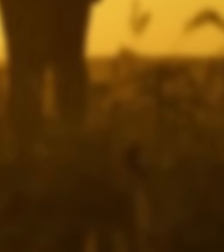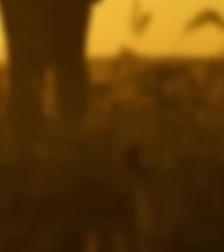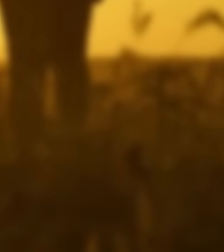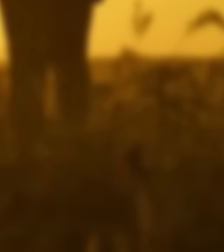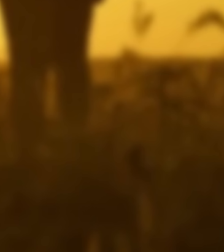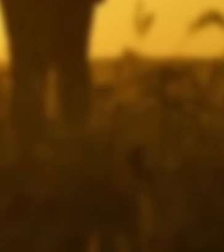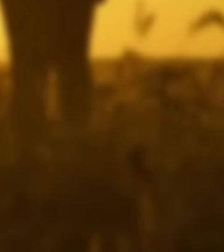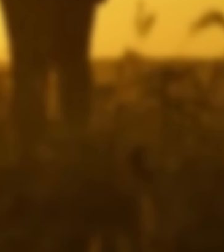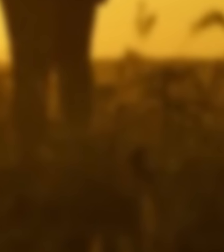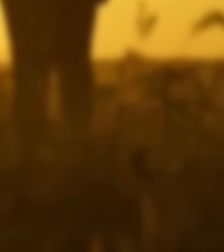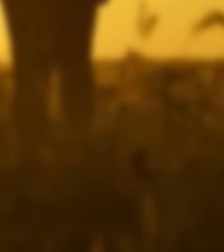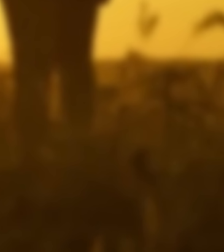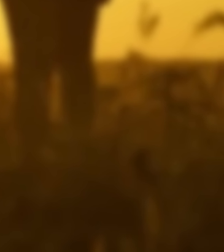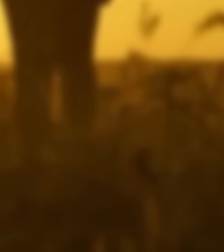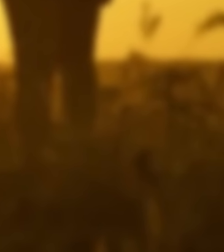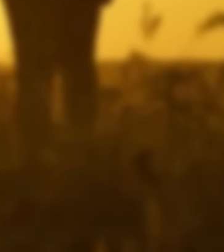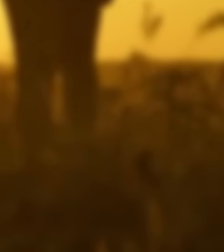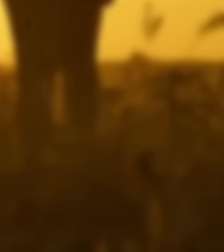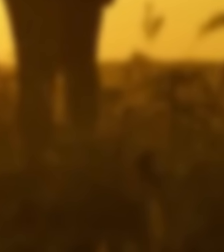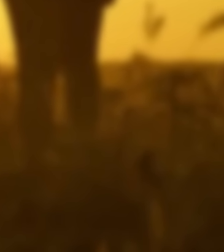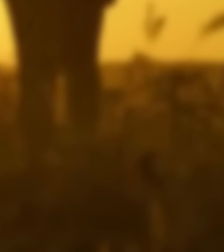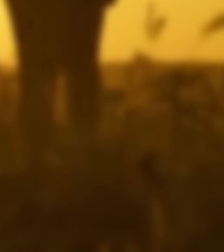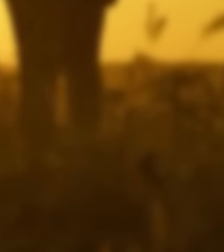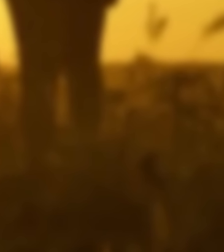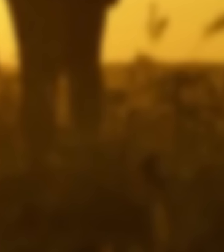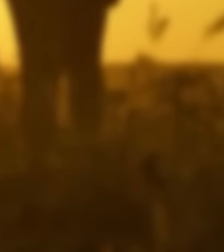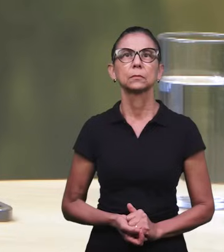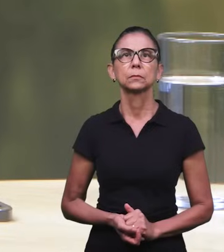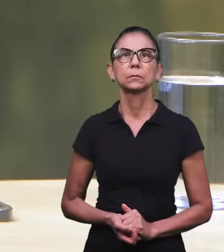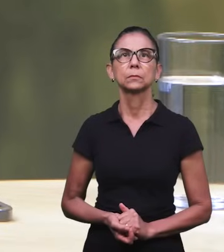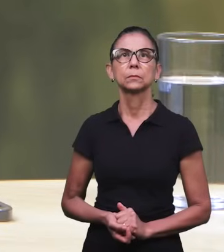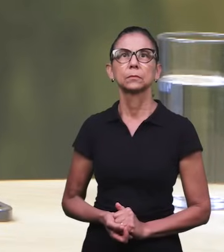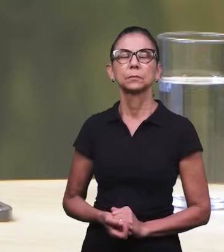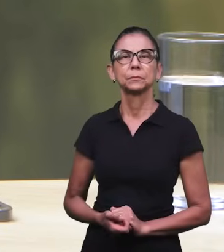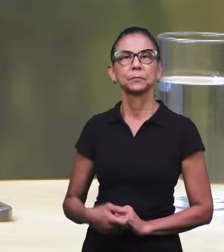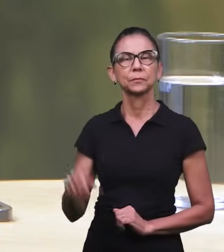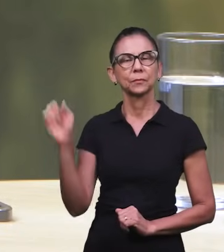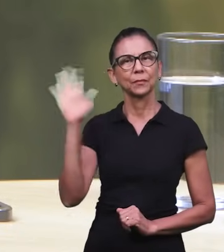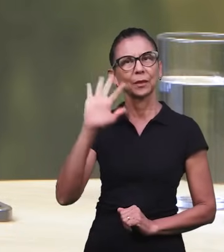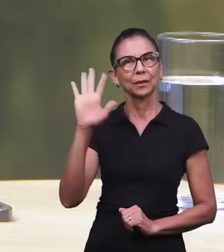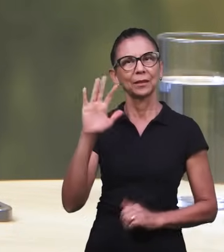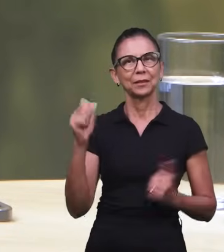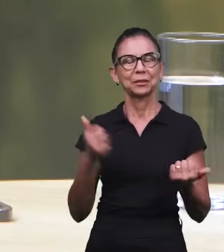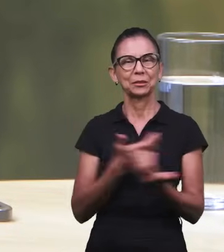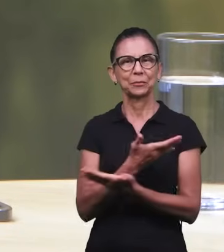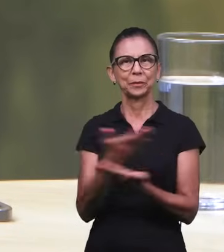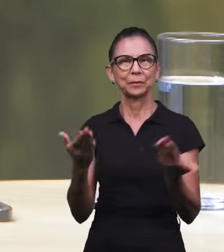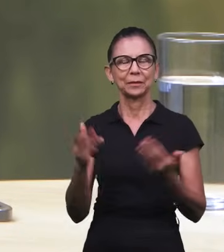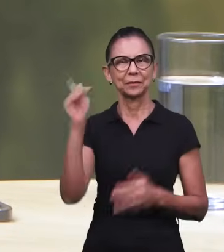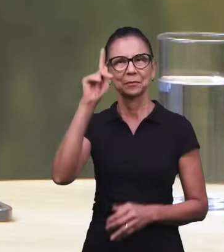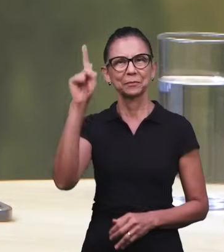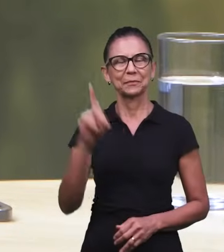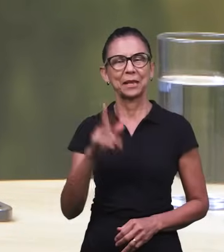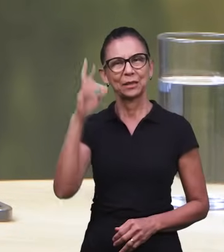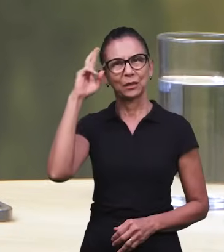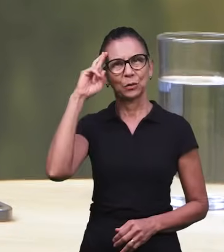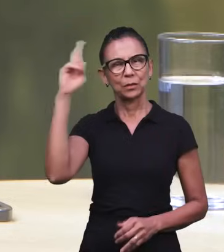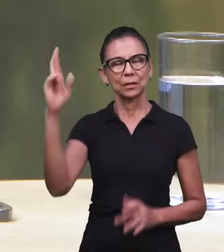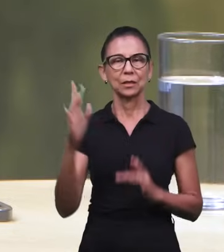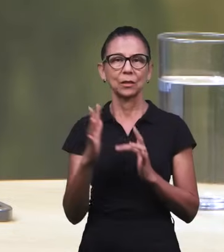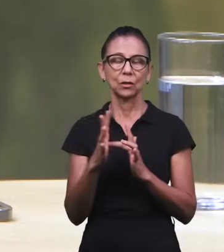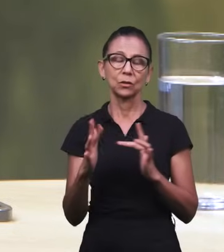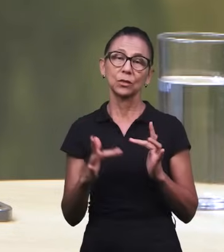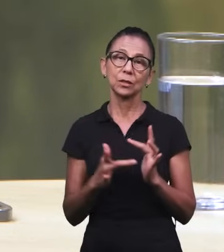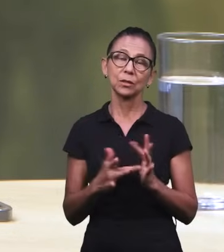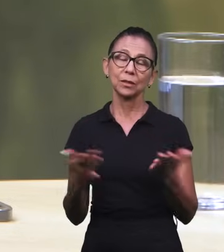Deus Olá eu quero cumprimentar a você com a paz do Senhor Jesus porque nós estamos aqui mais uma vez